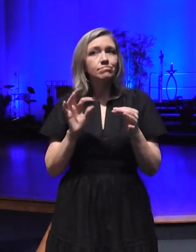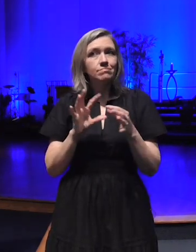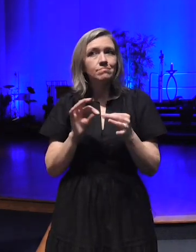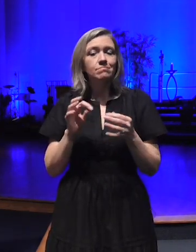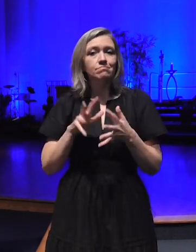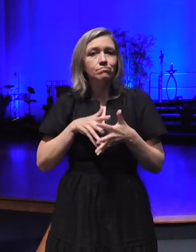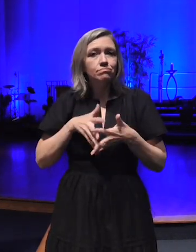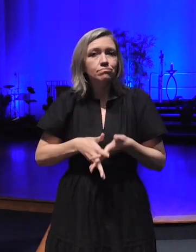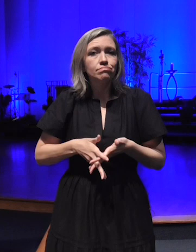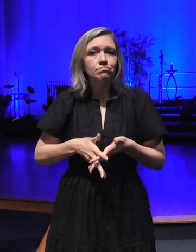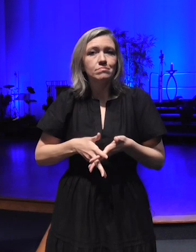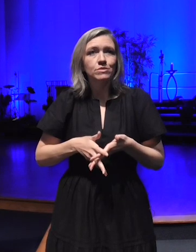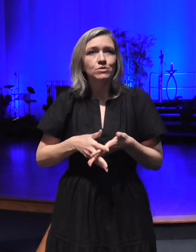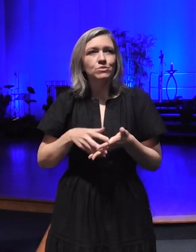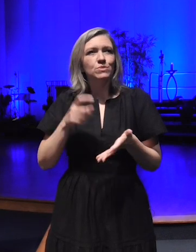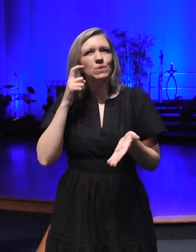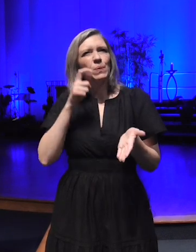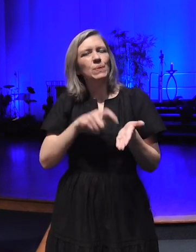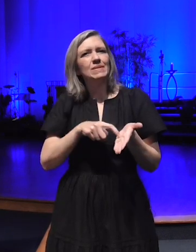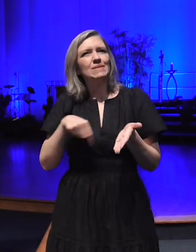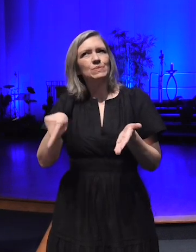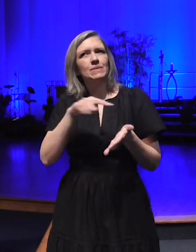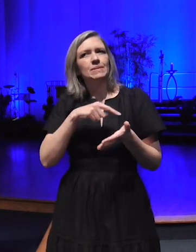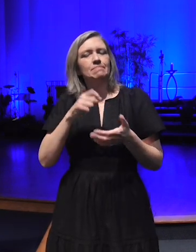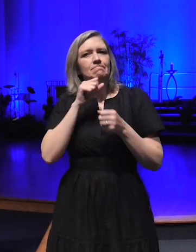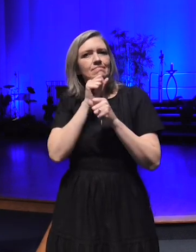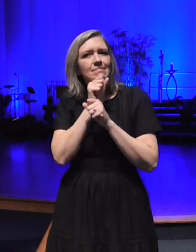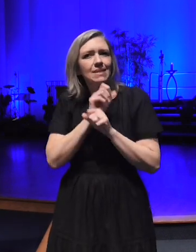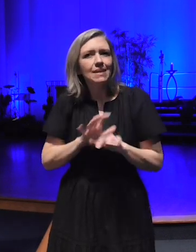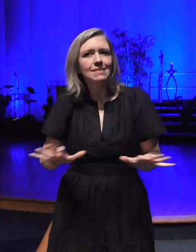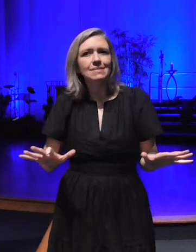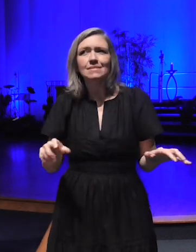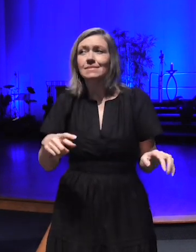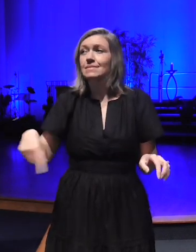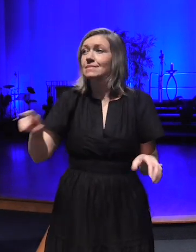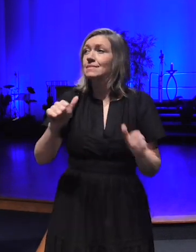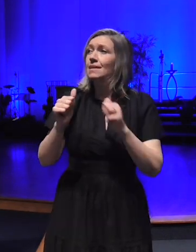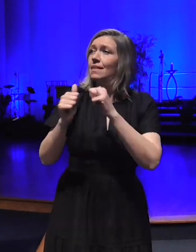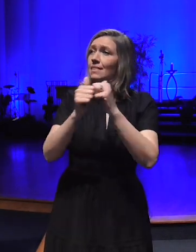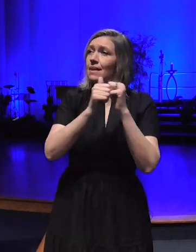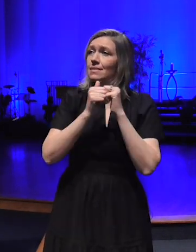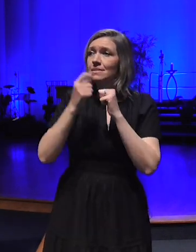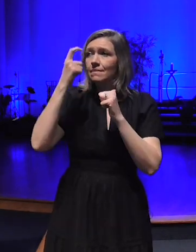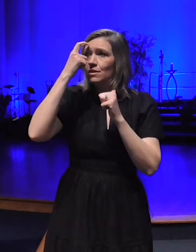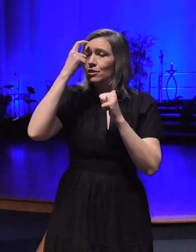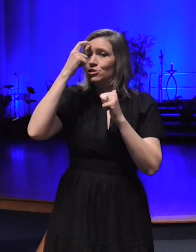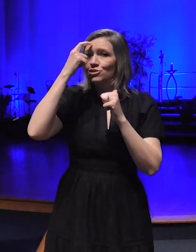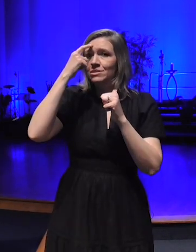un momento como Conciencia colectiva para hablar una bendición para todos los seres en el planeta que están